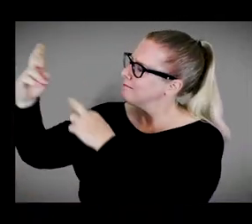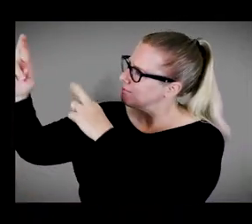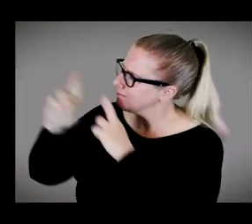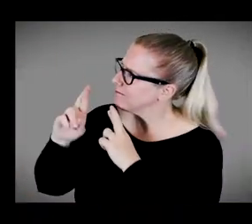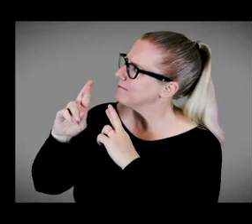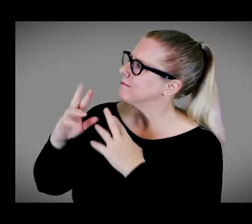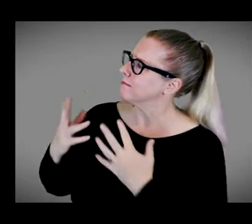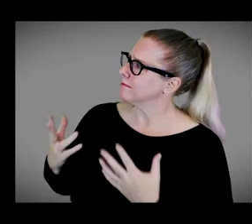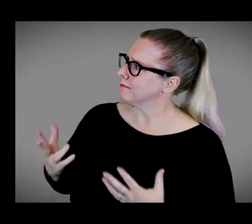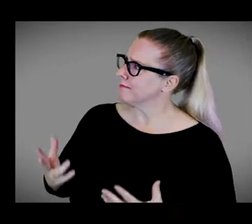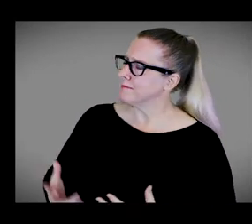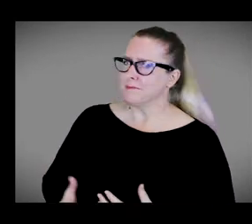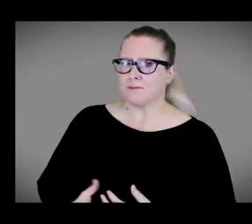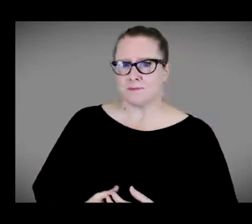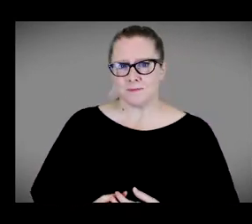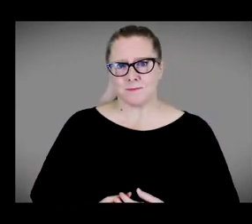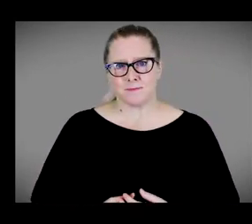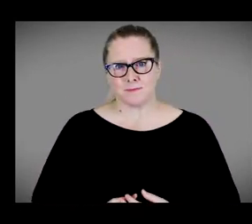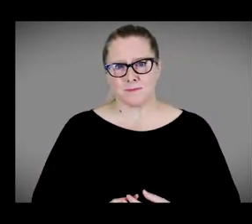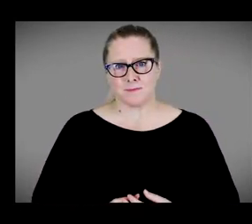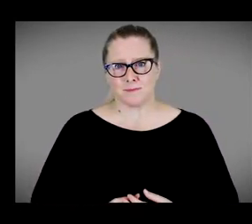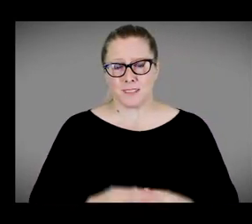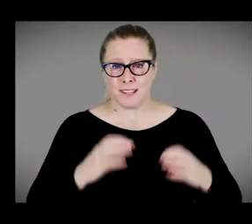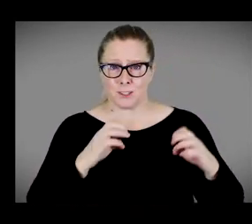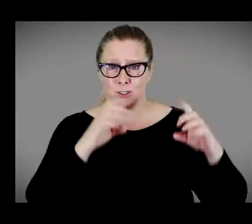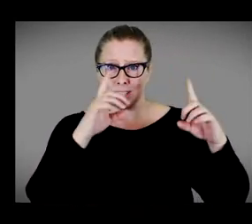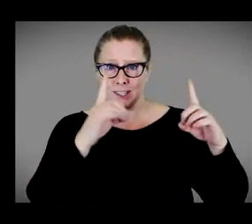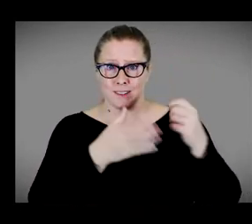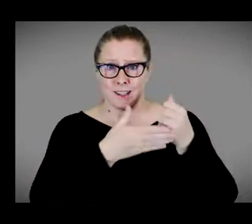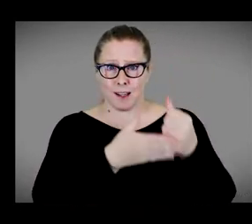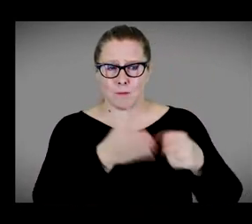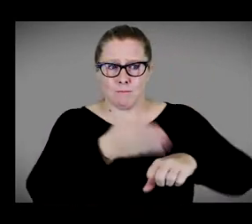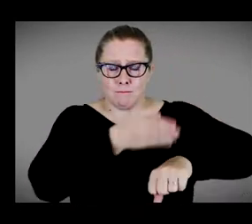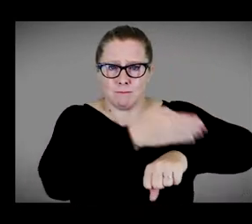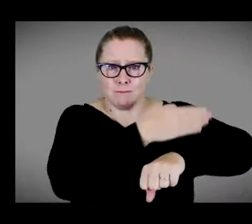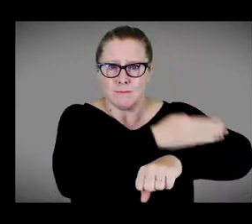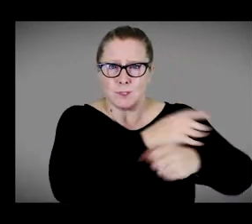التعليم من أجل التغيير